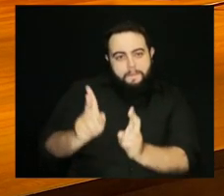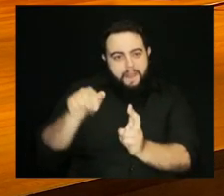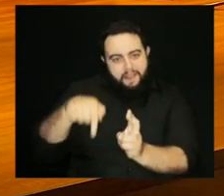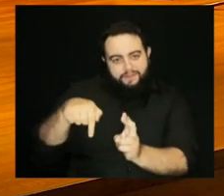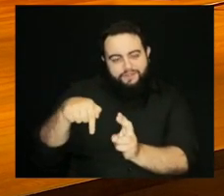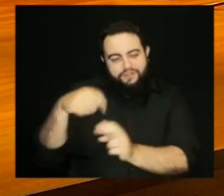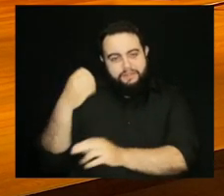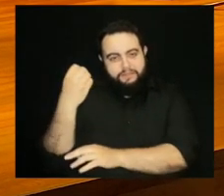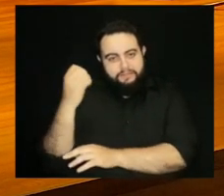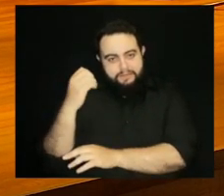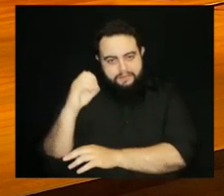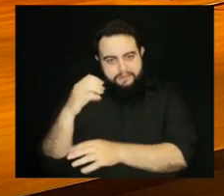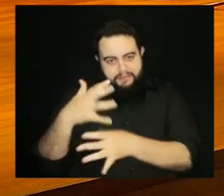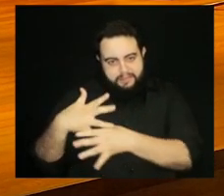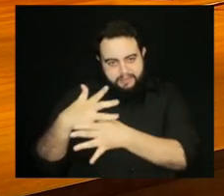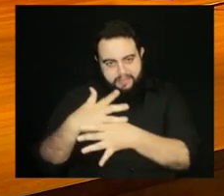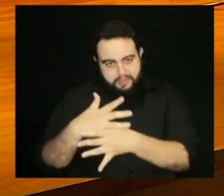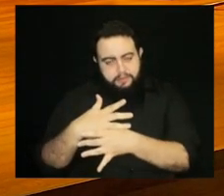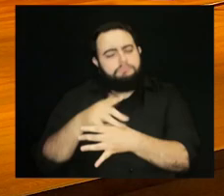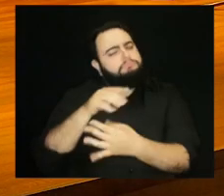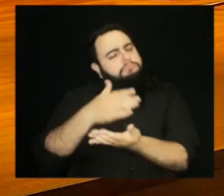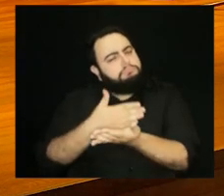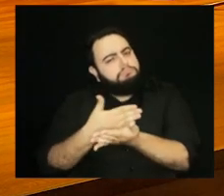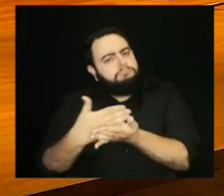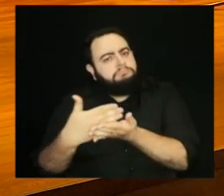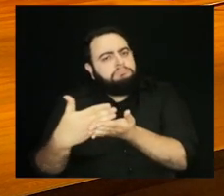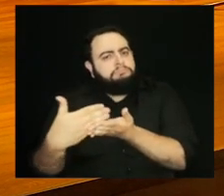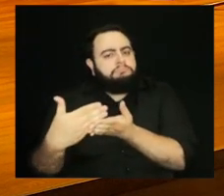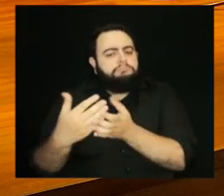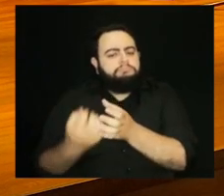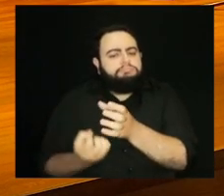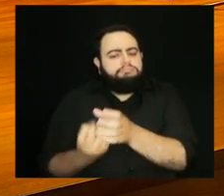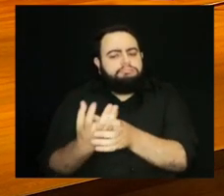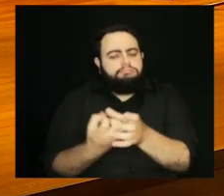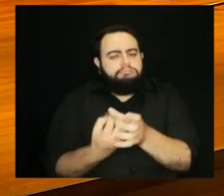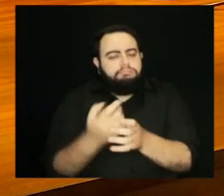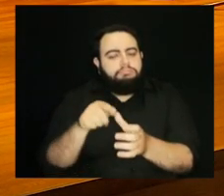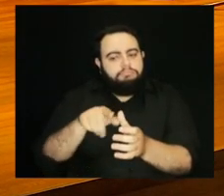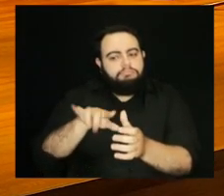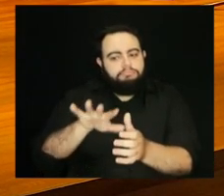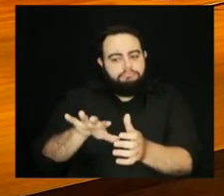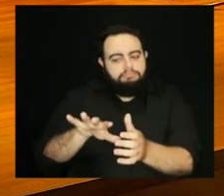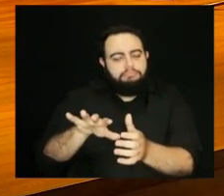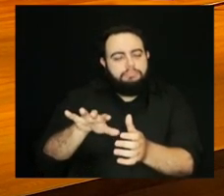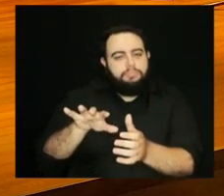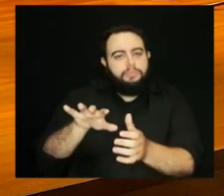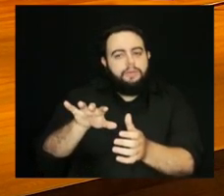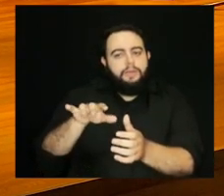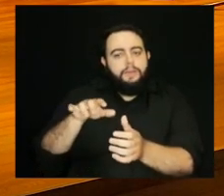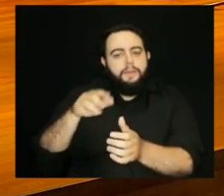se desenvolver um povoado ali. Pro cara que era dono da sesmaria,